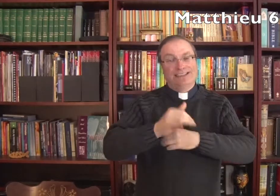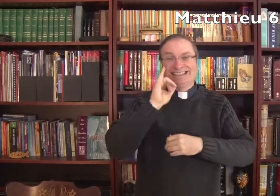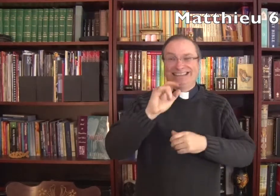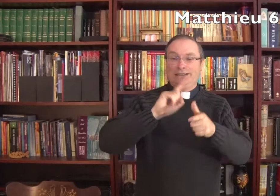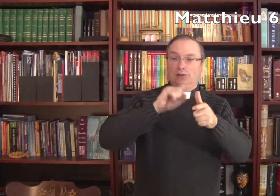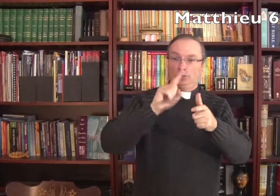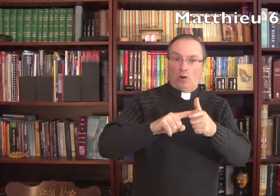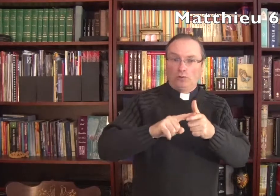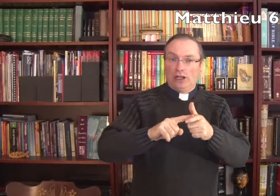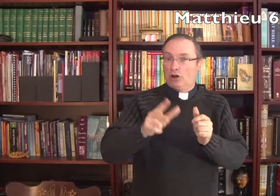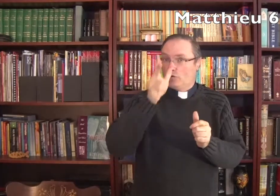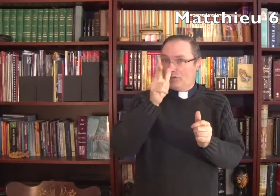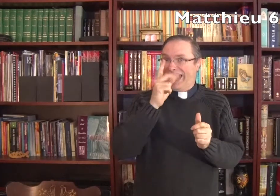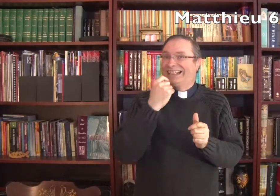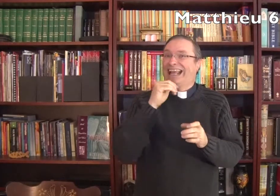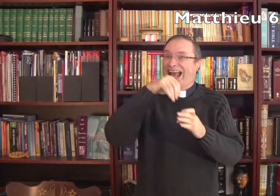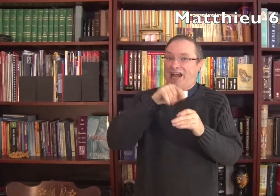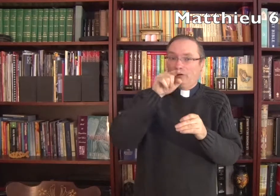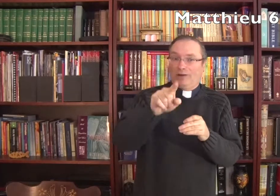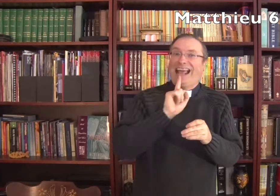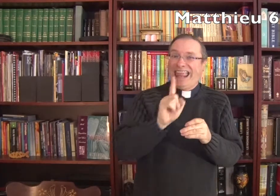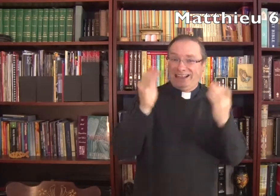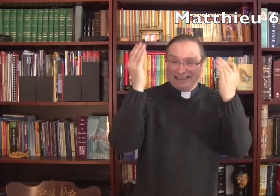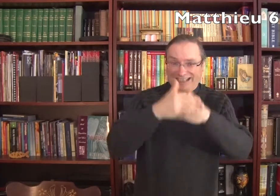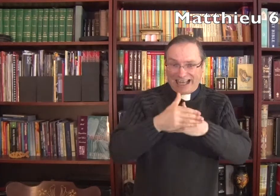Si donc la lumière qui est en toi est ténèbres,